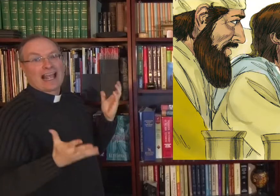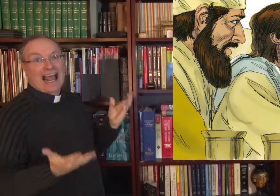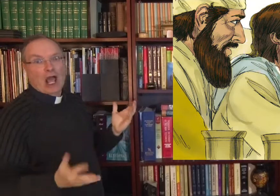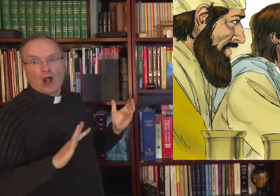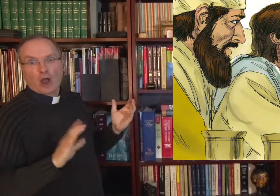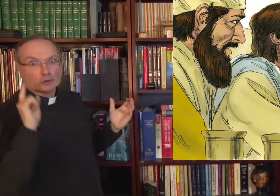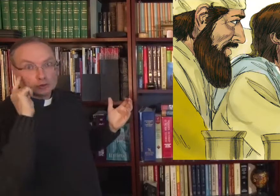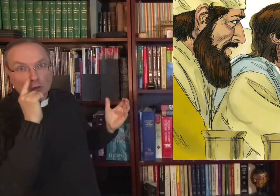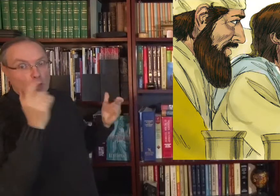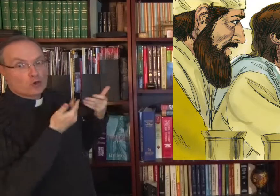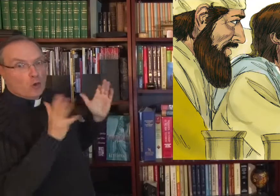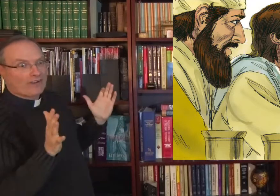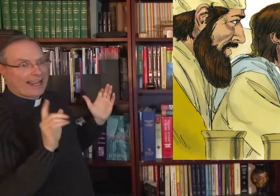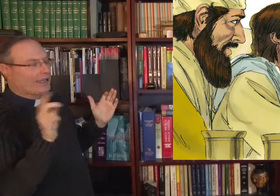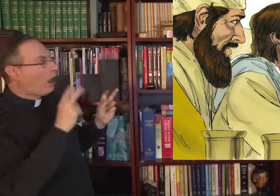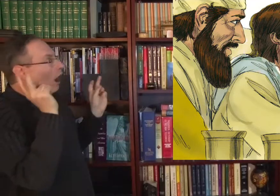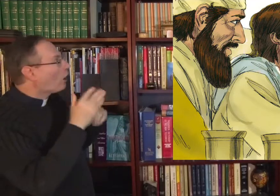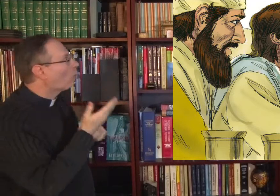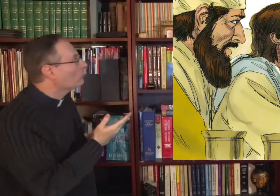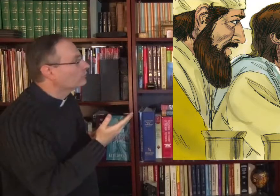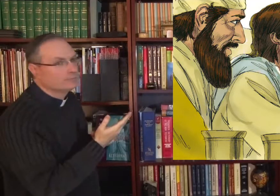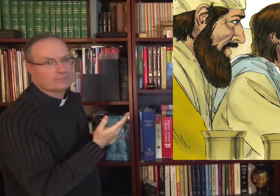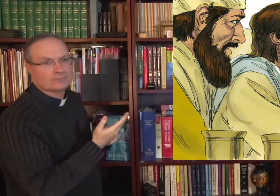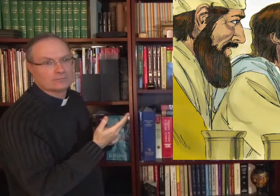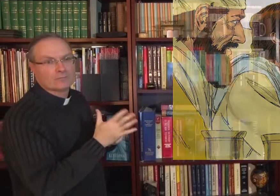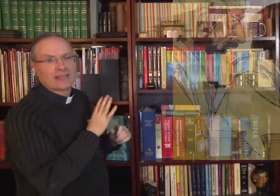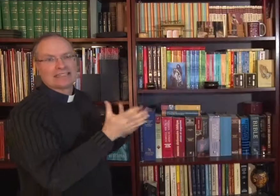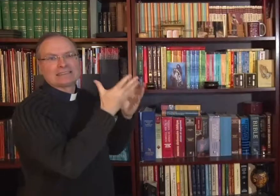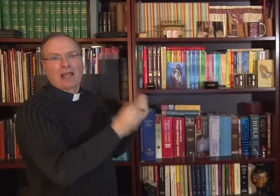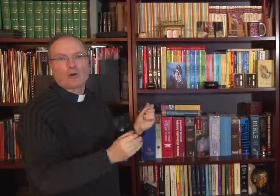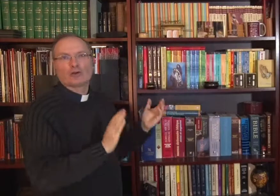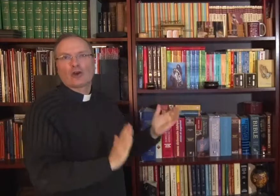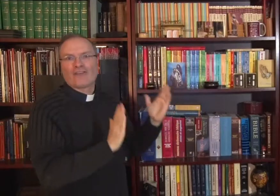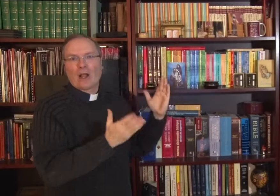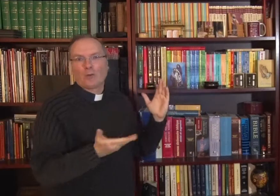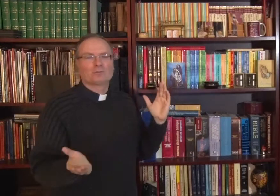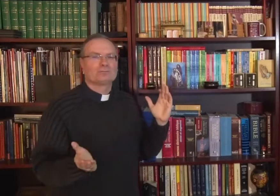Alors leurs yeux s’ouvrirent et ils le reconnurent, mais il disparut de devant eux.